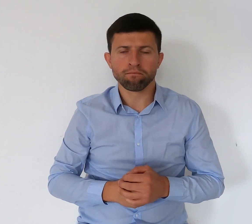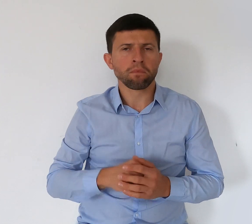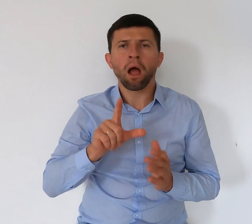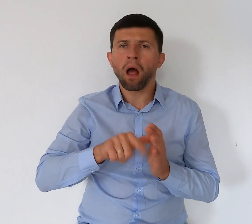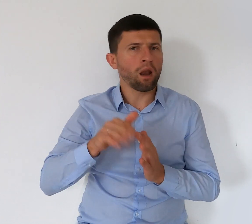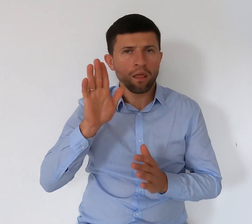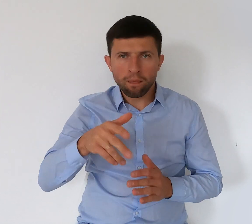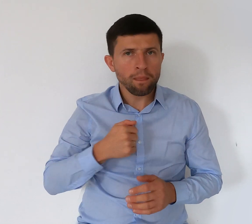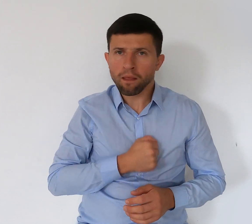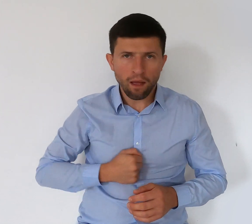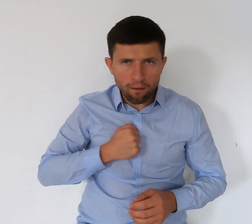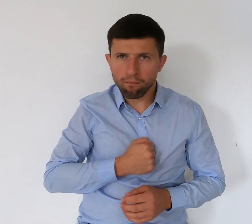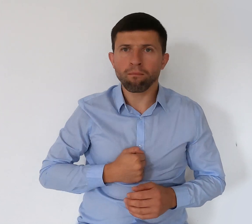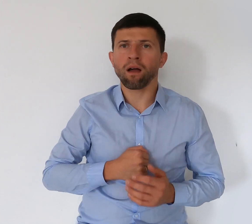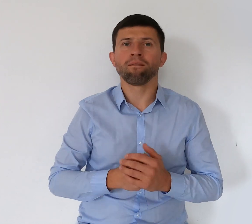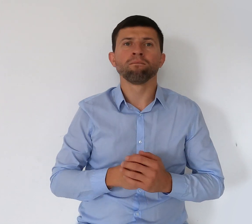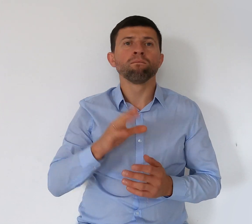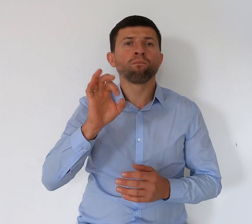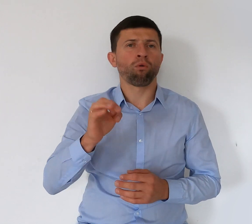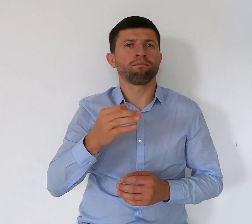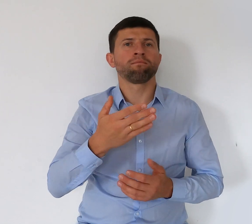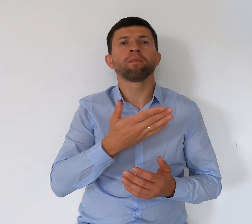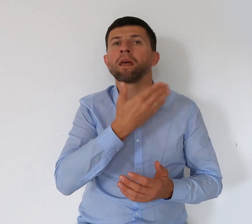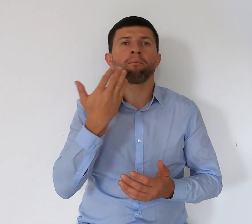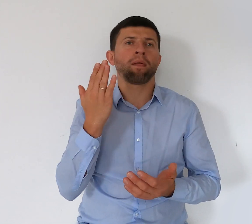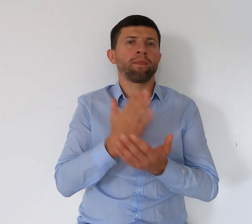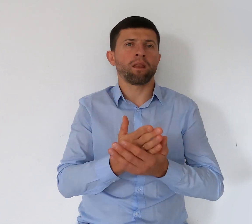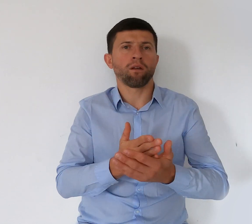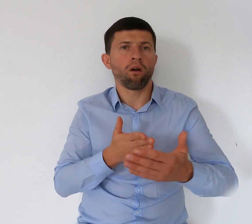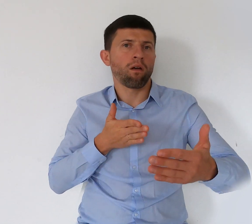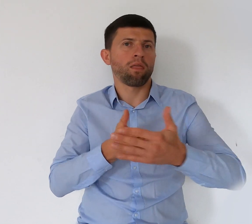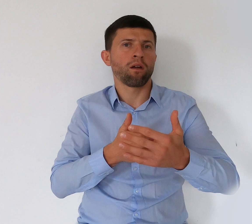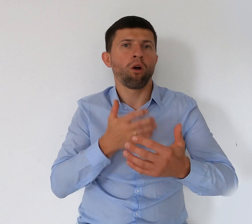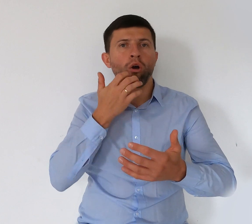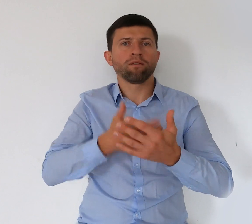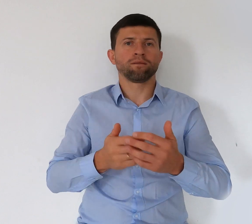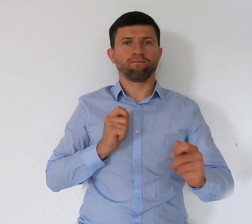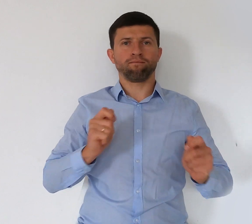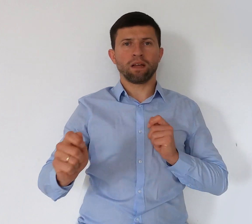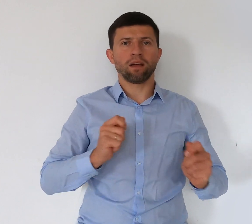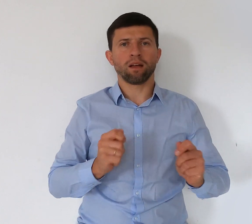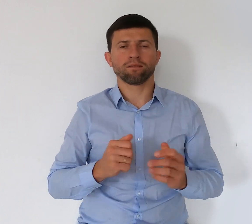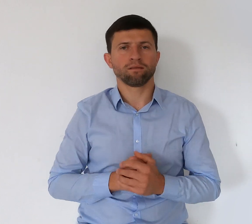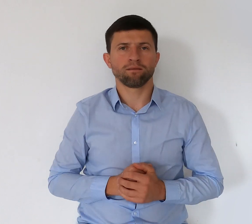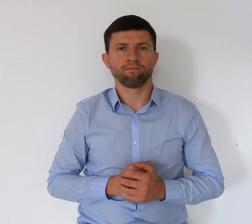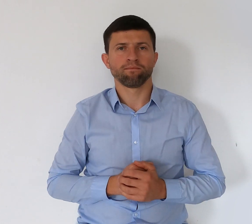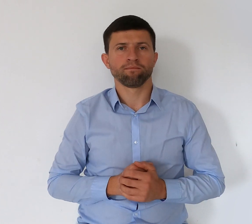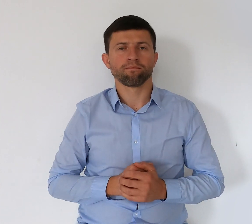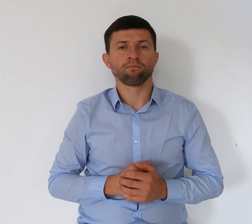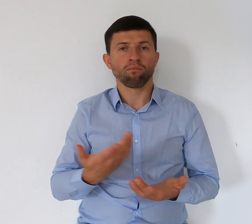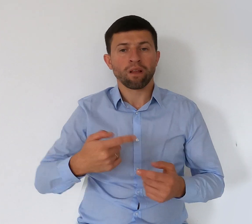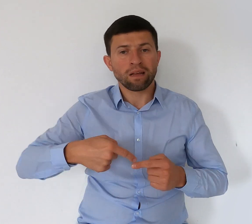ale nie martwcie się, bo nie ma ograniczenia do korzystania tylko w wakacje.